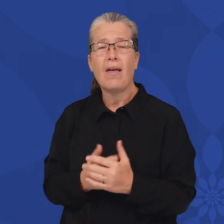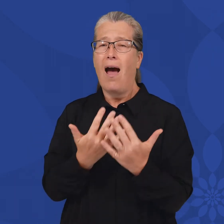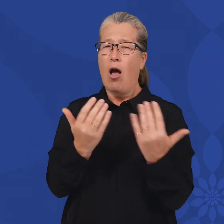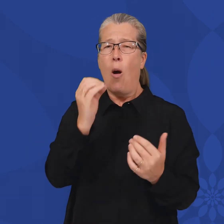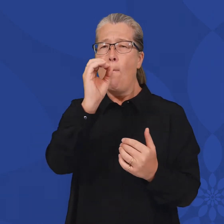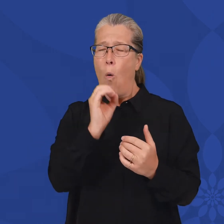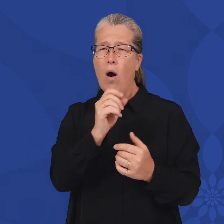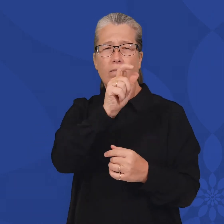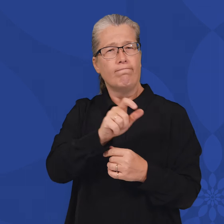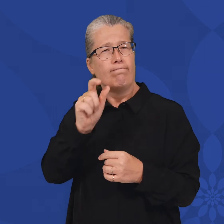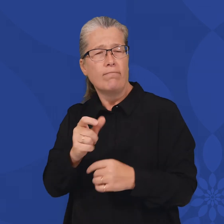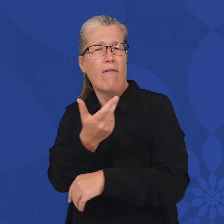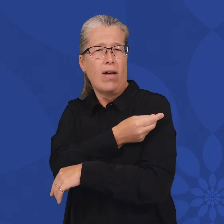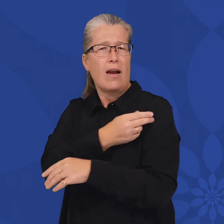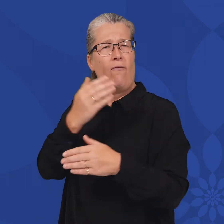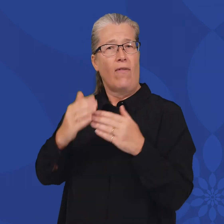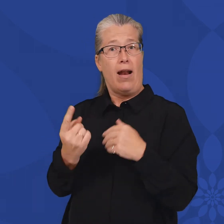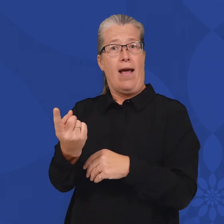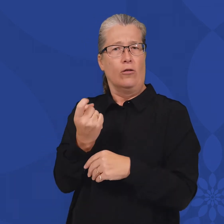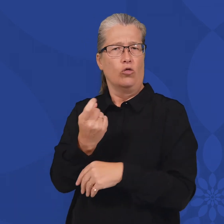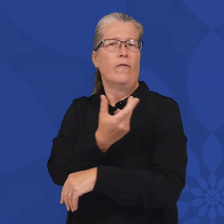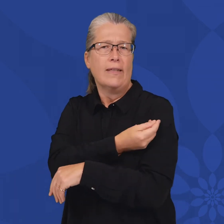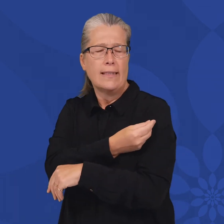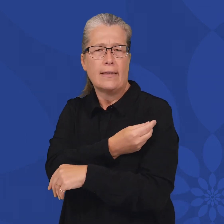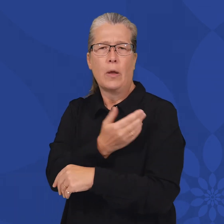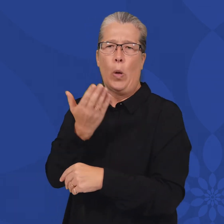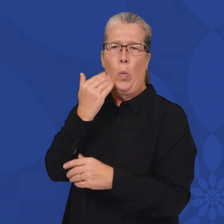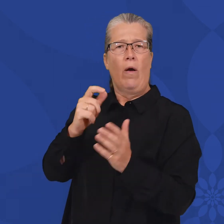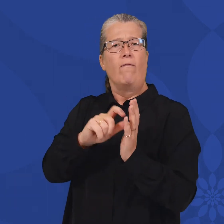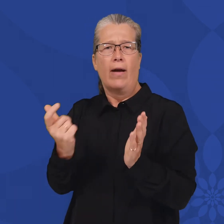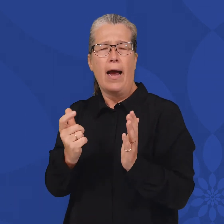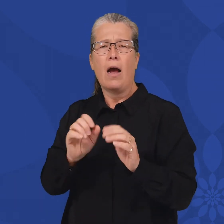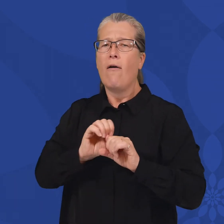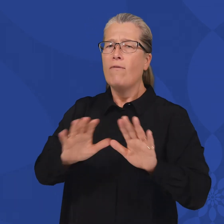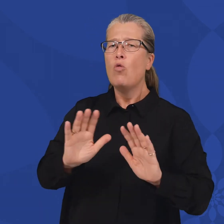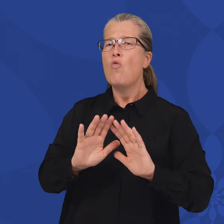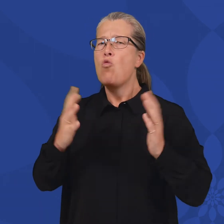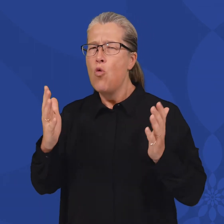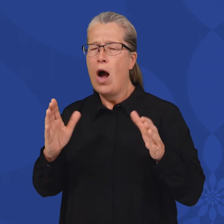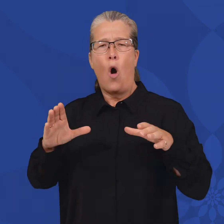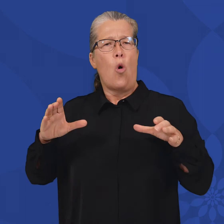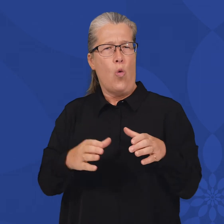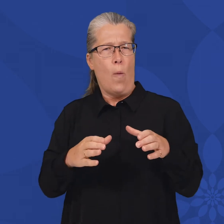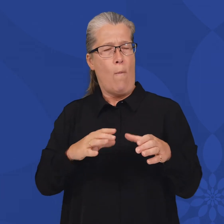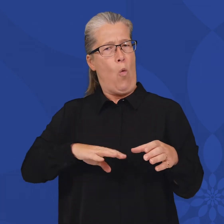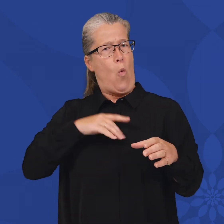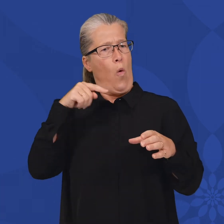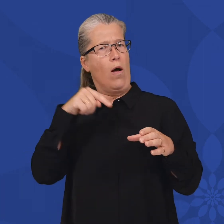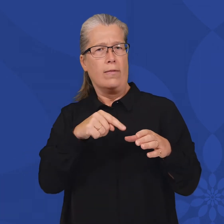Vaccinationstäckningen för den första vaccindosen har ökat mest i åldersgruppen -